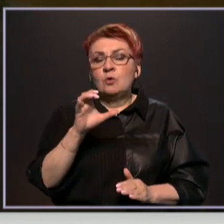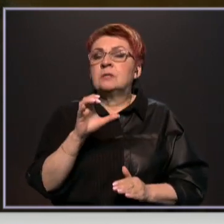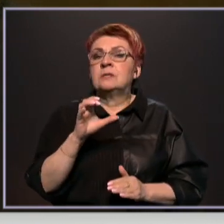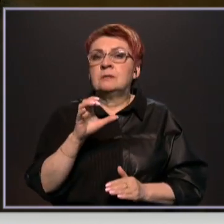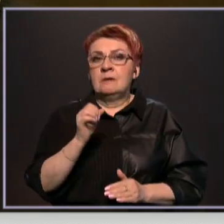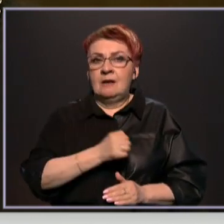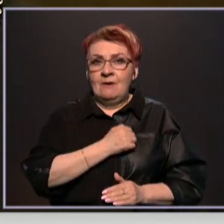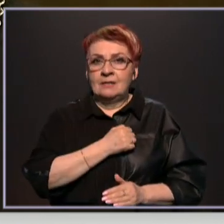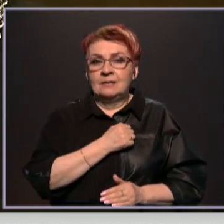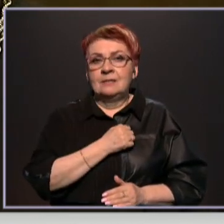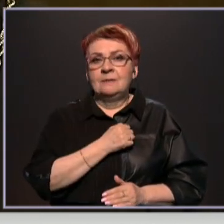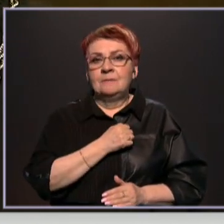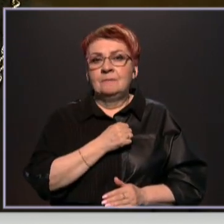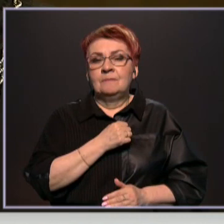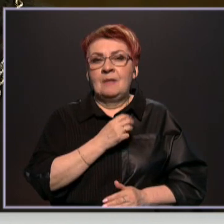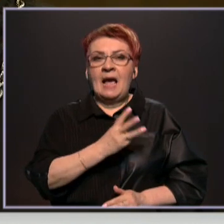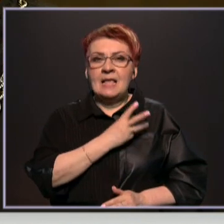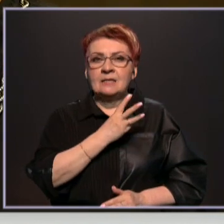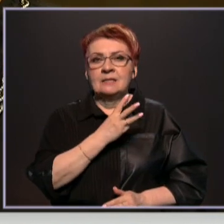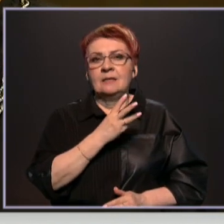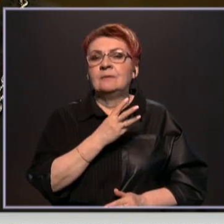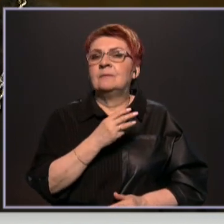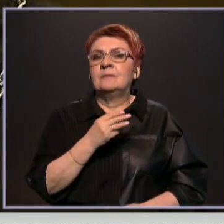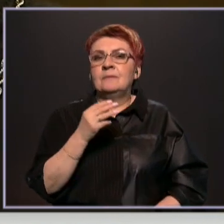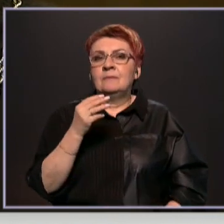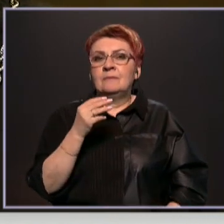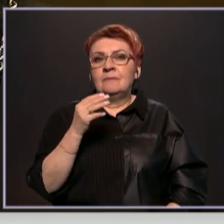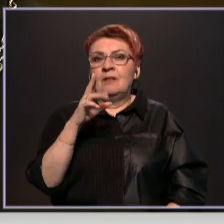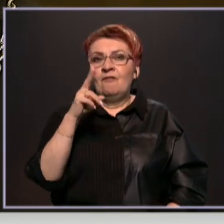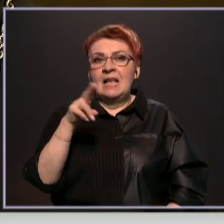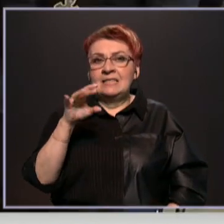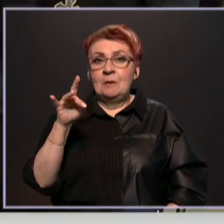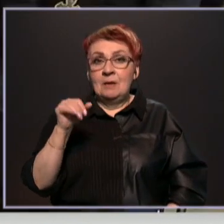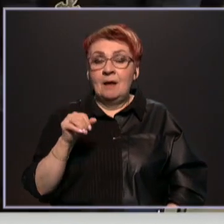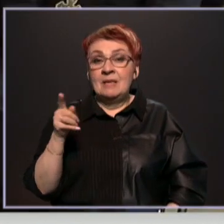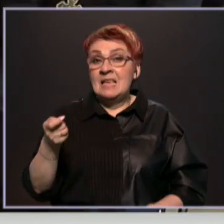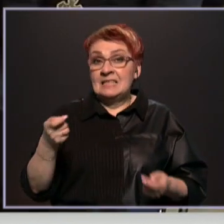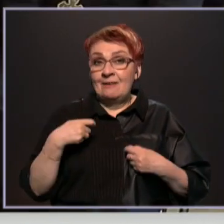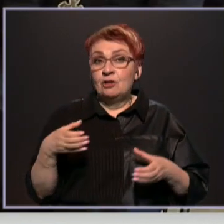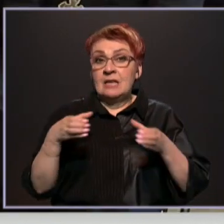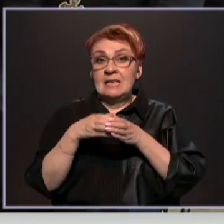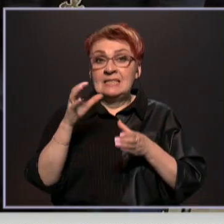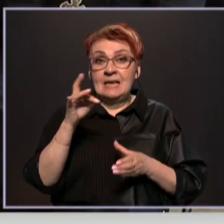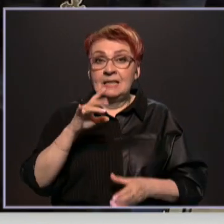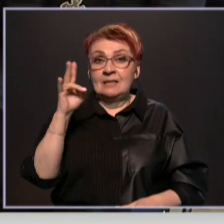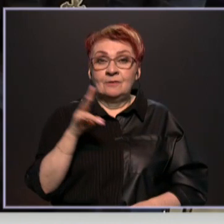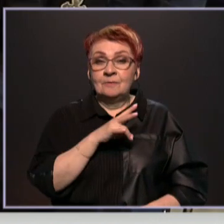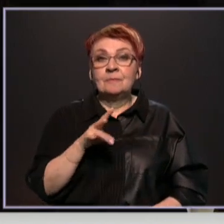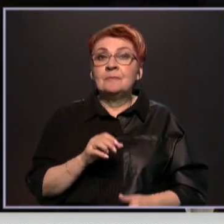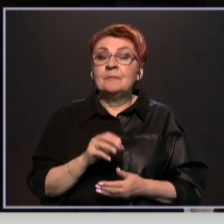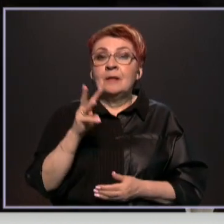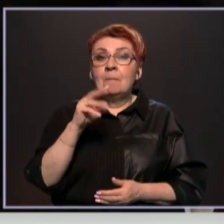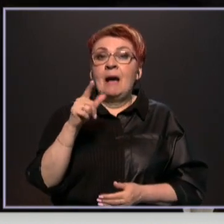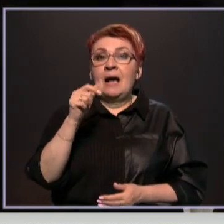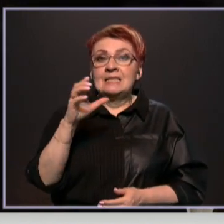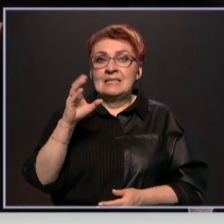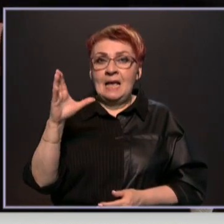Владимира и по инициативе заведующего сектором священника романа багасарова вот инициатива